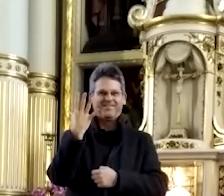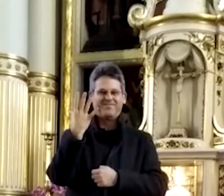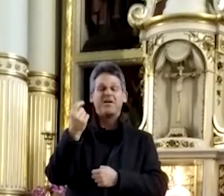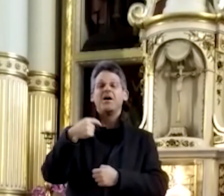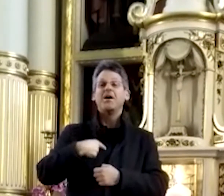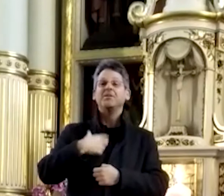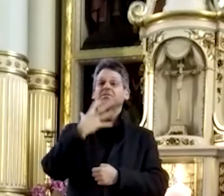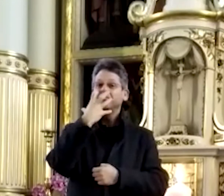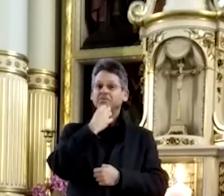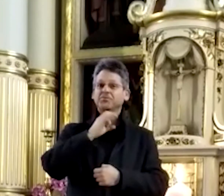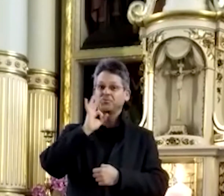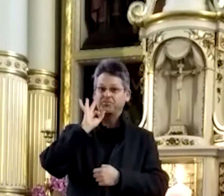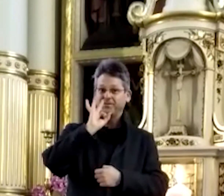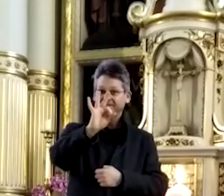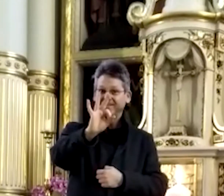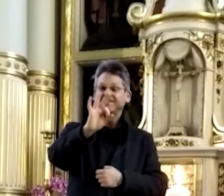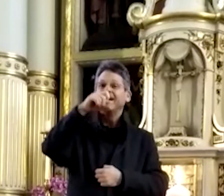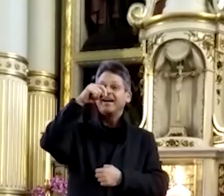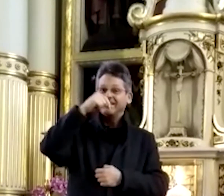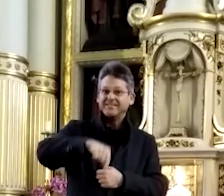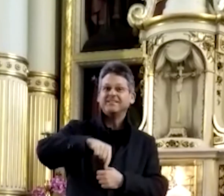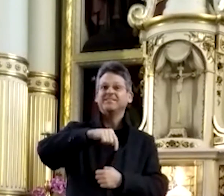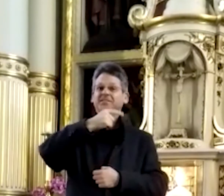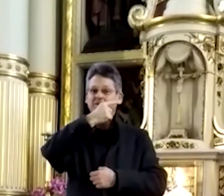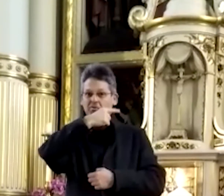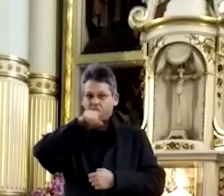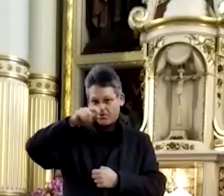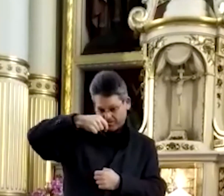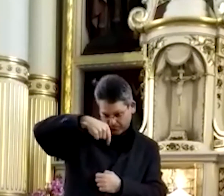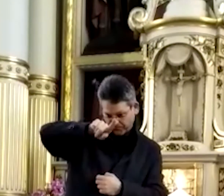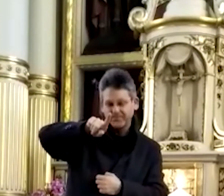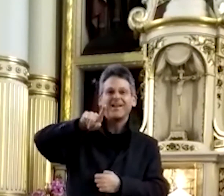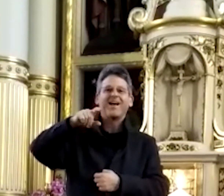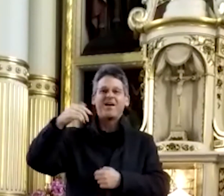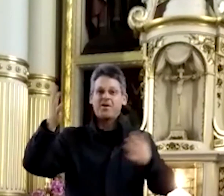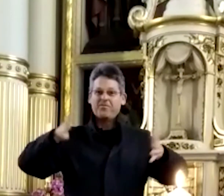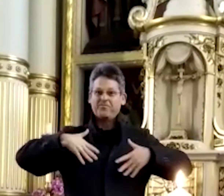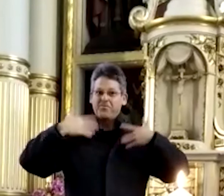Deshalb heißt dieser Sonntag mit der liturgischen Farbe rosa auch in der Kirche: Gaudete